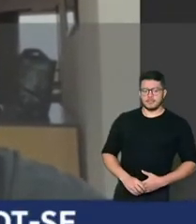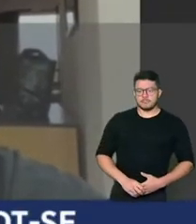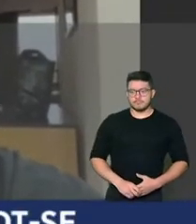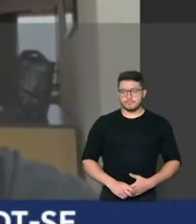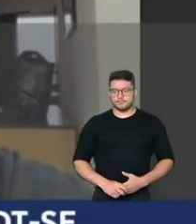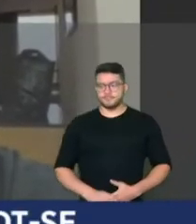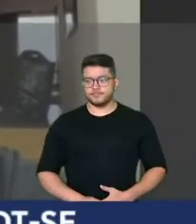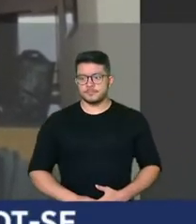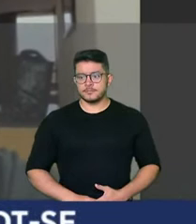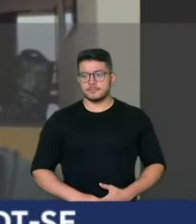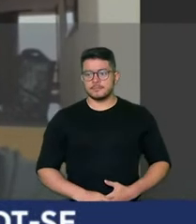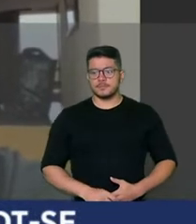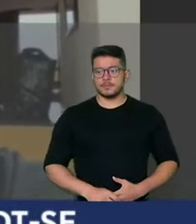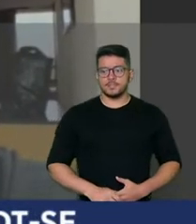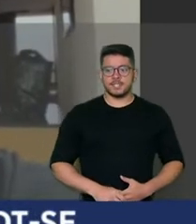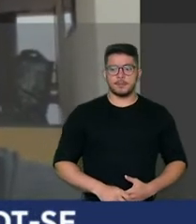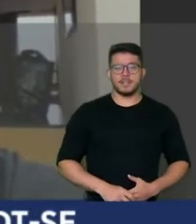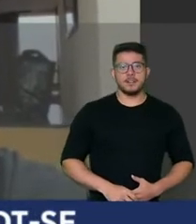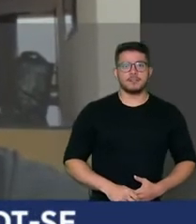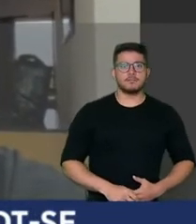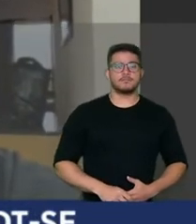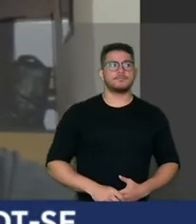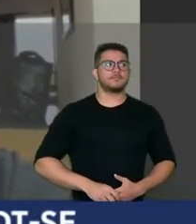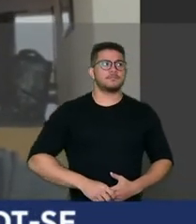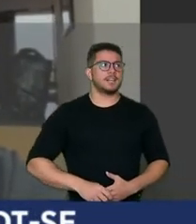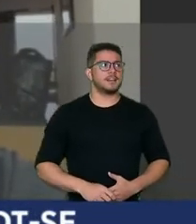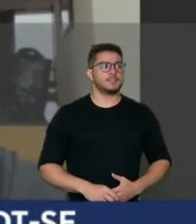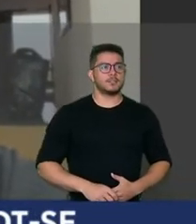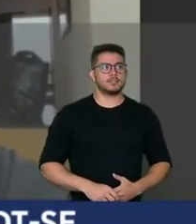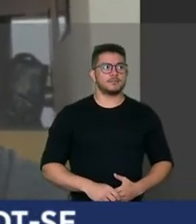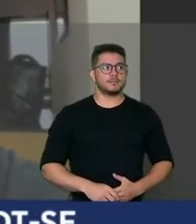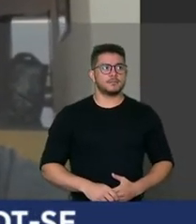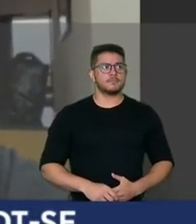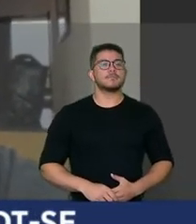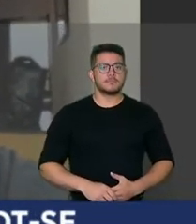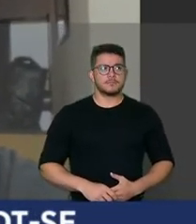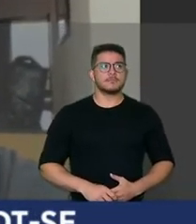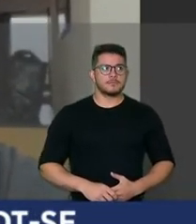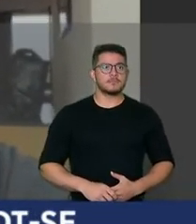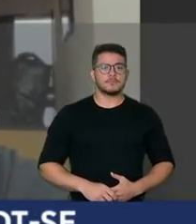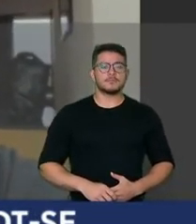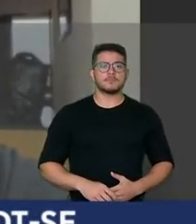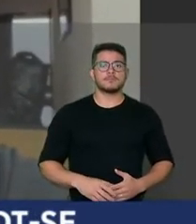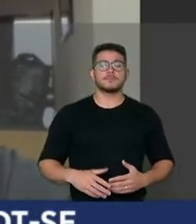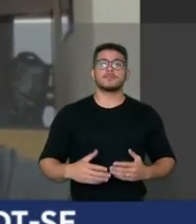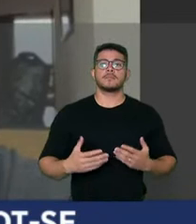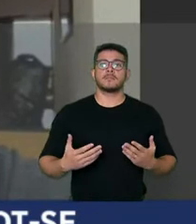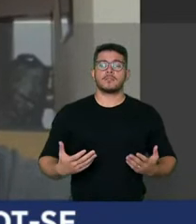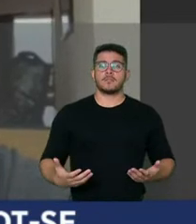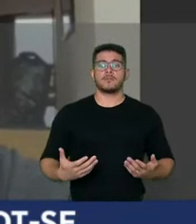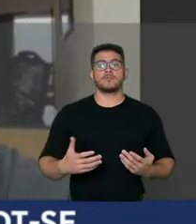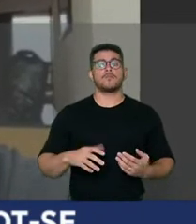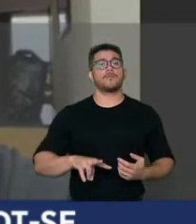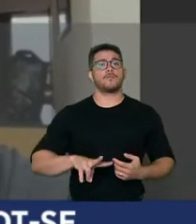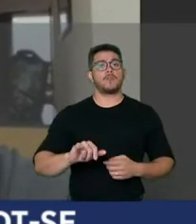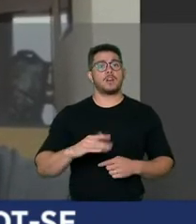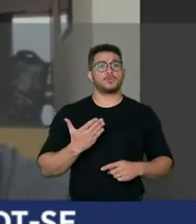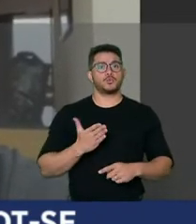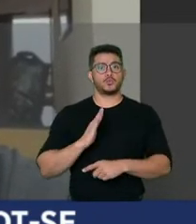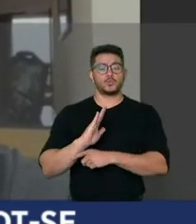TODO O BRASIL. E HOJE É UM DIA... IMPORTANTE PORQUE DUAS LEIS... É QUE VÃO INCENTIVAR... FOMENTAR E FINANCIAR... A CULTURA DO